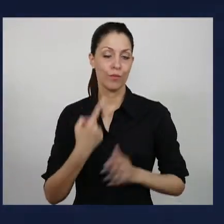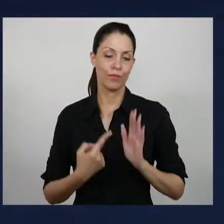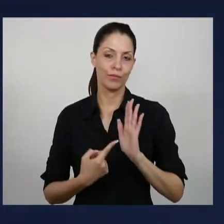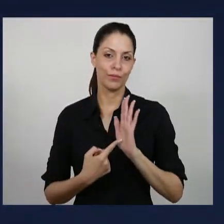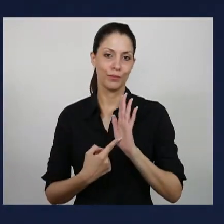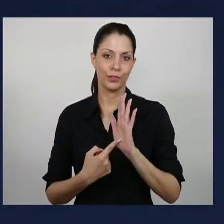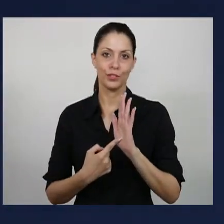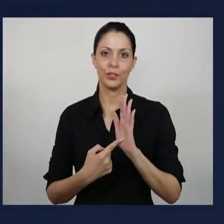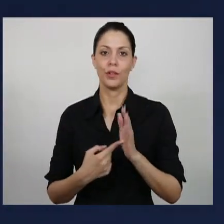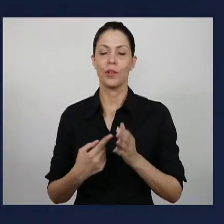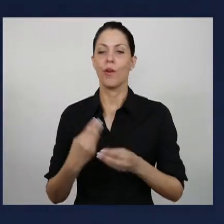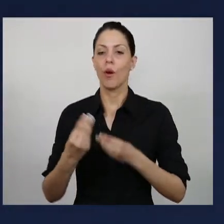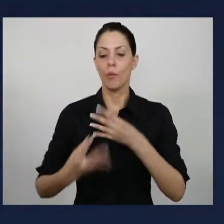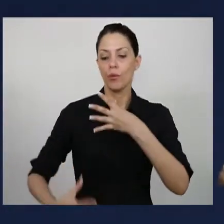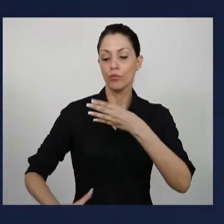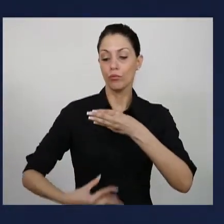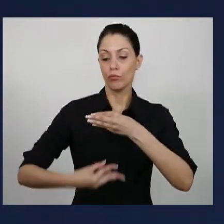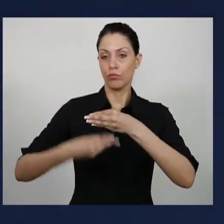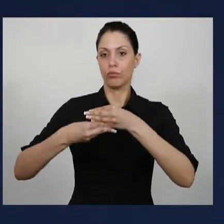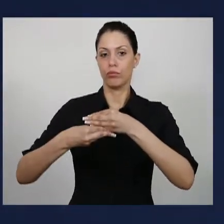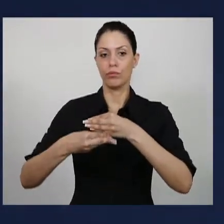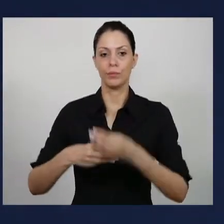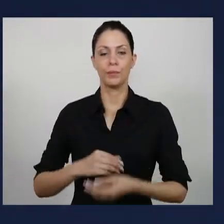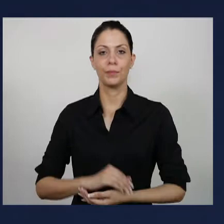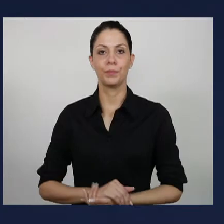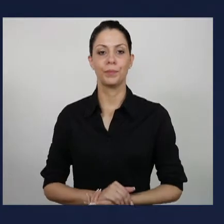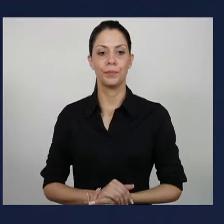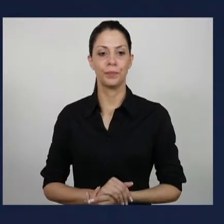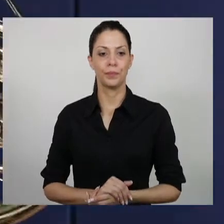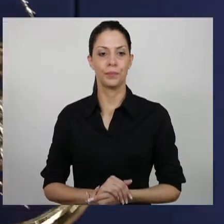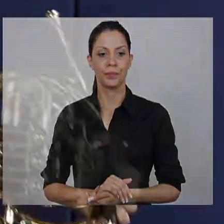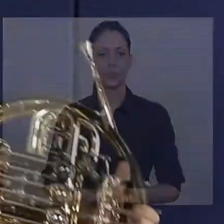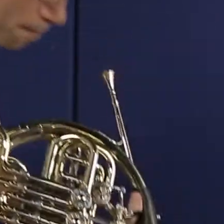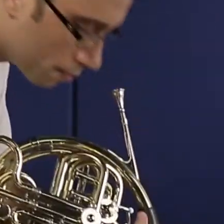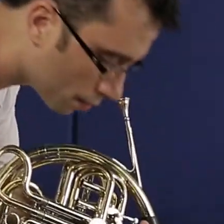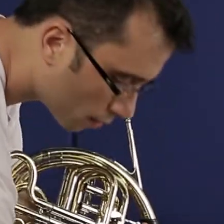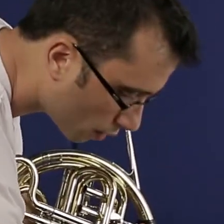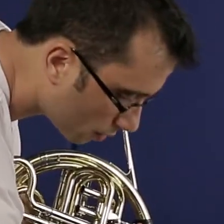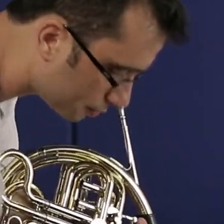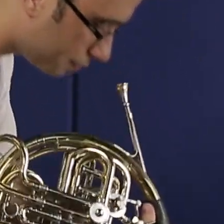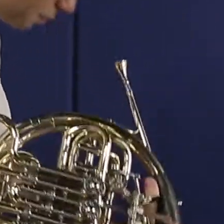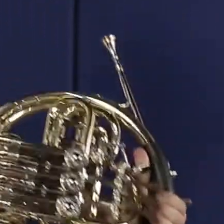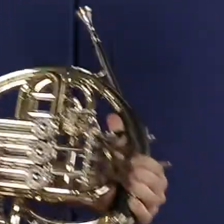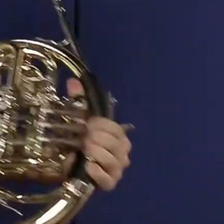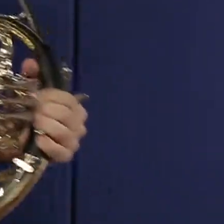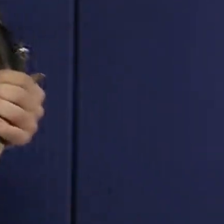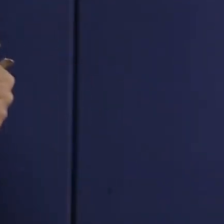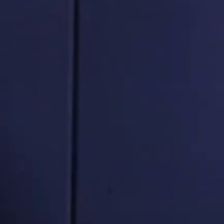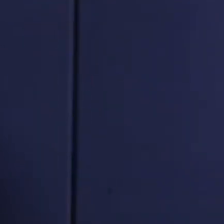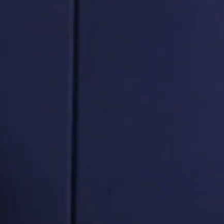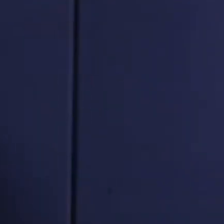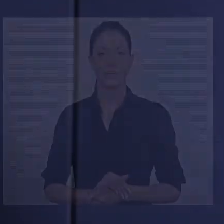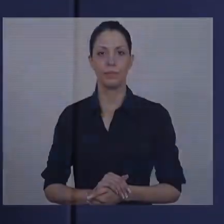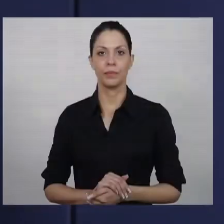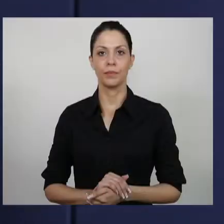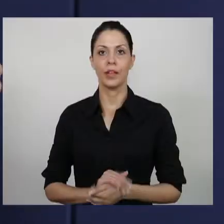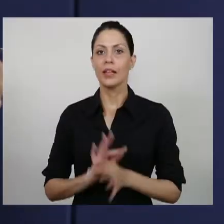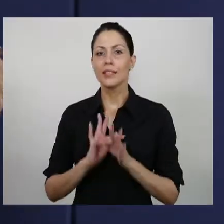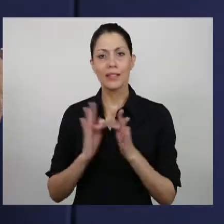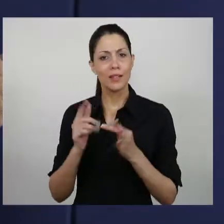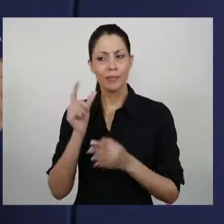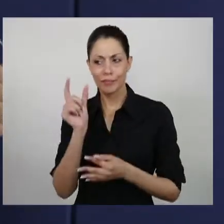Então agora vou colocar um novo instrumento dentro desse aqui.